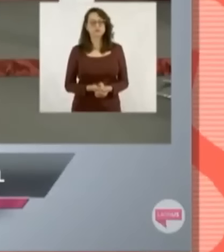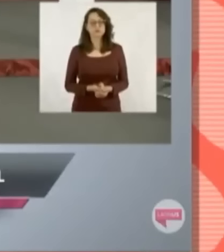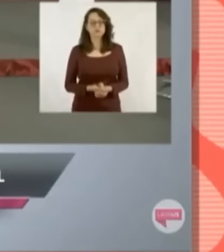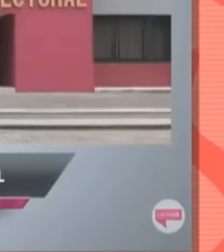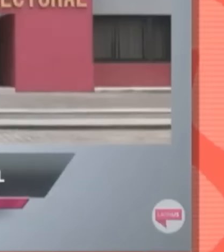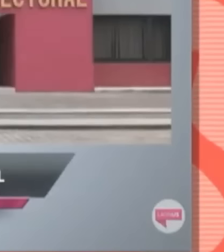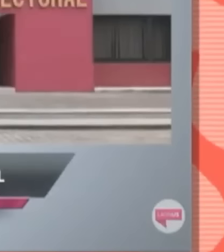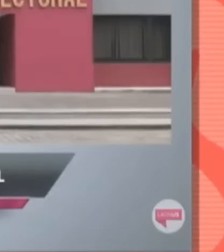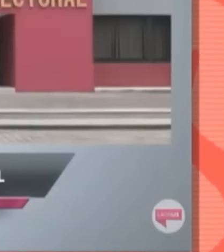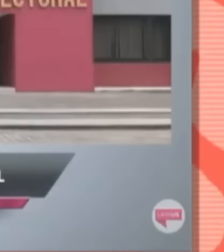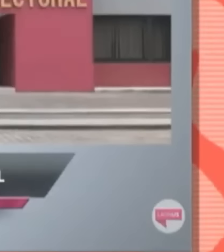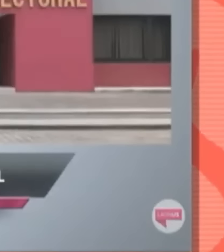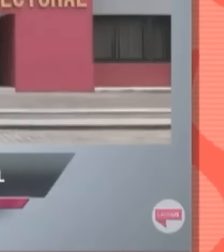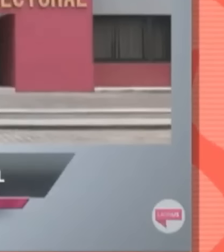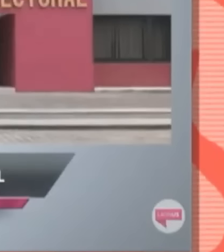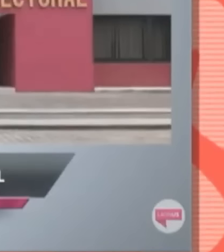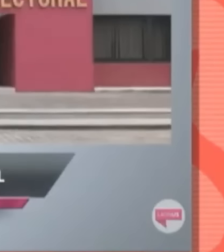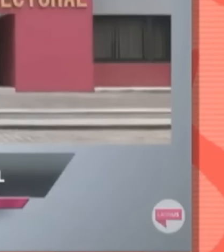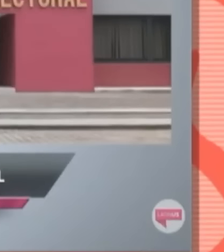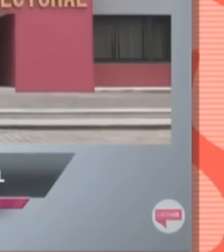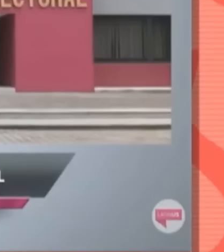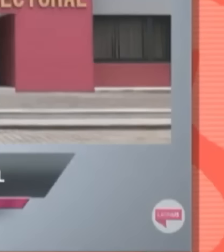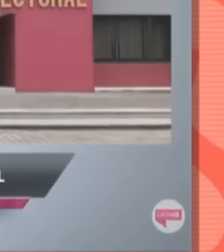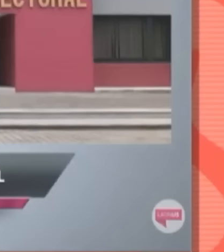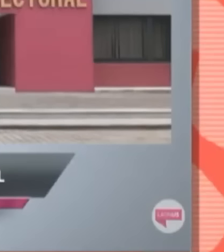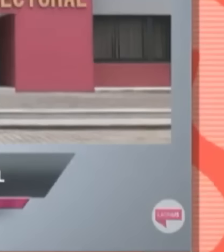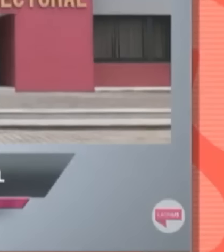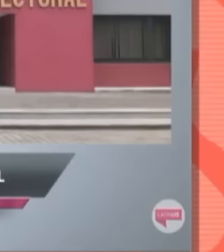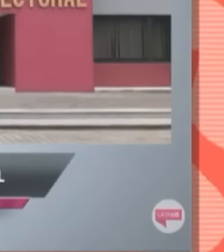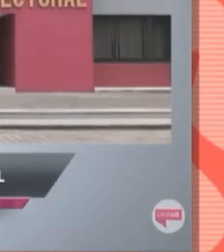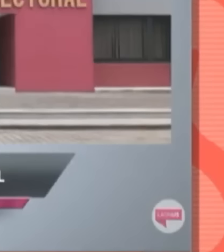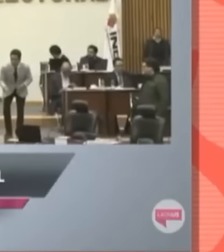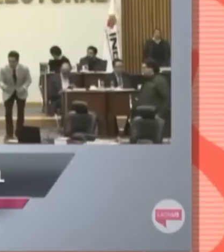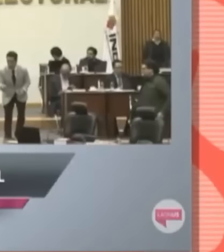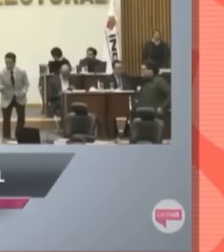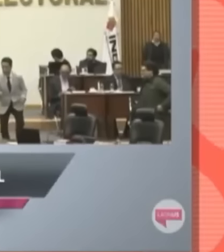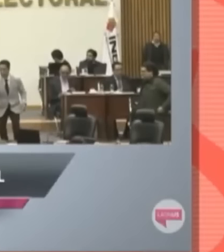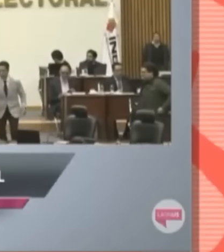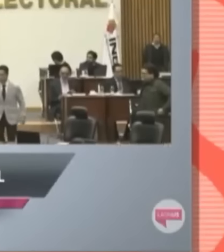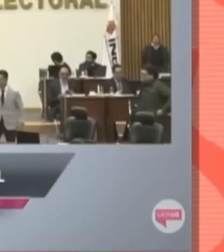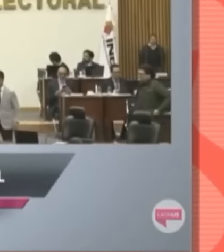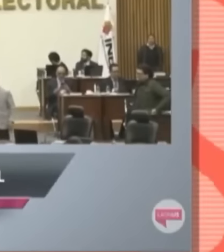electoral que no pide la oposición para emparejar la cancha en la competencia con el gobierno,